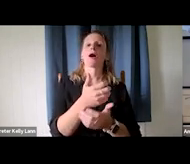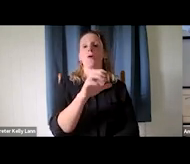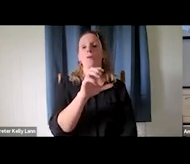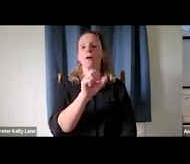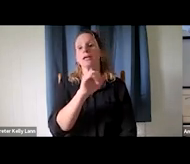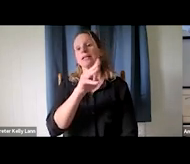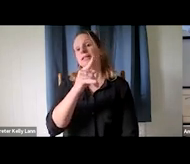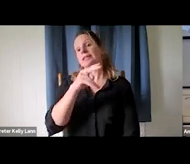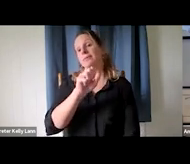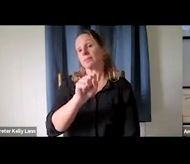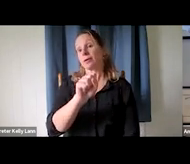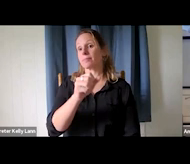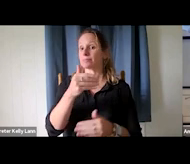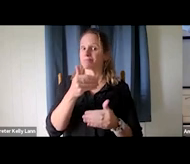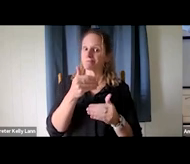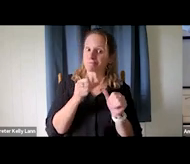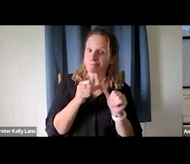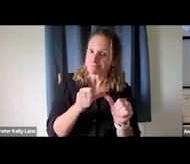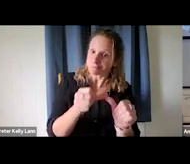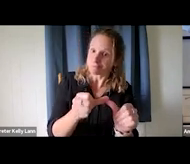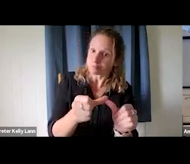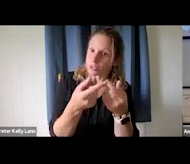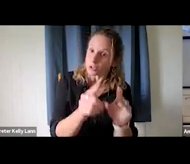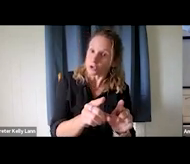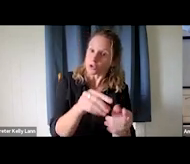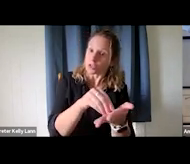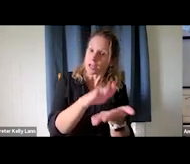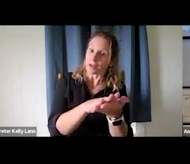durante episodios de sobriedad documentada.